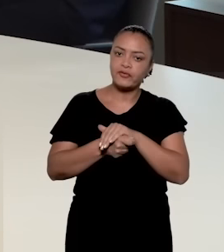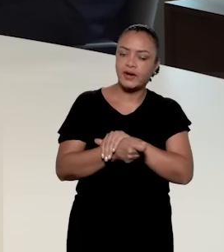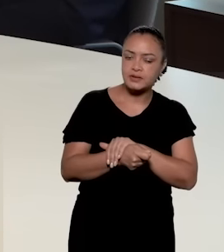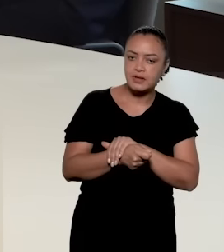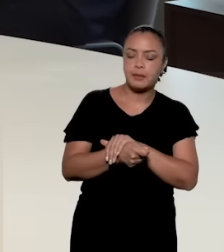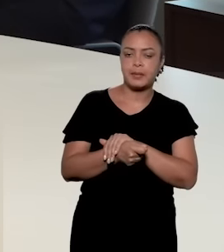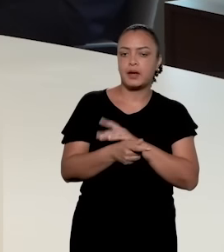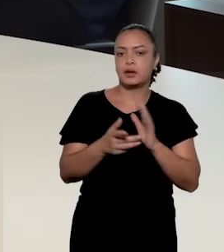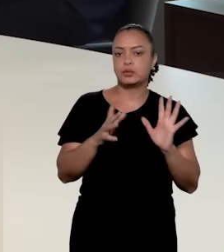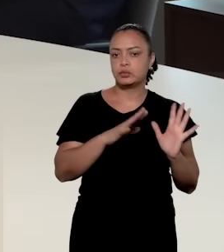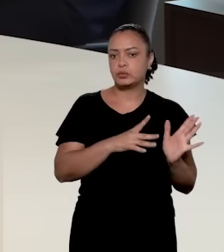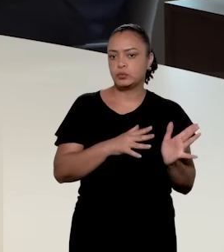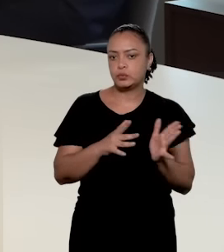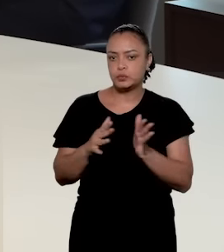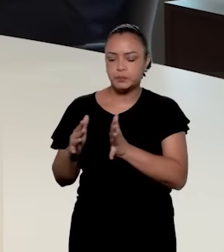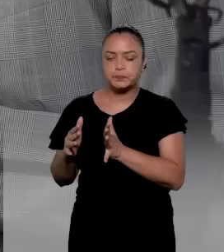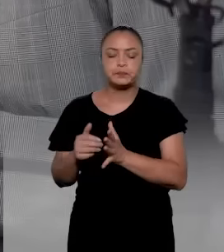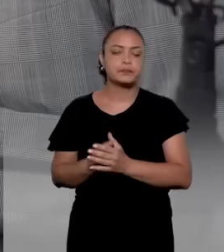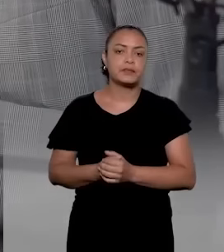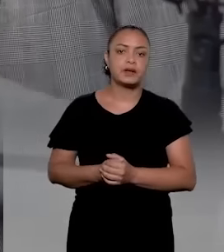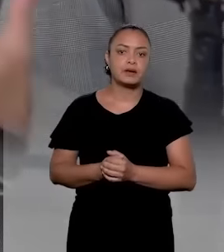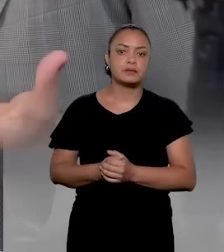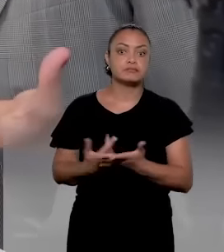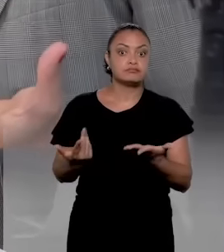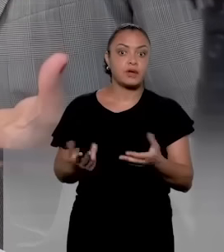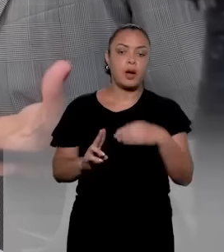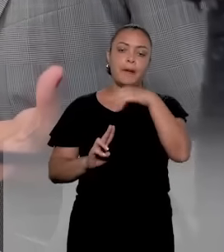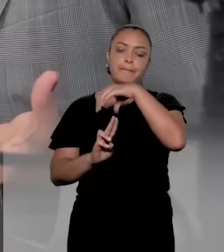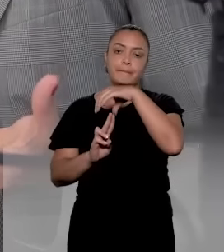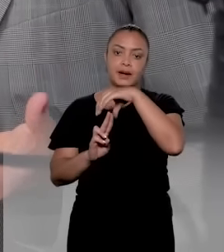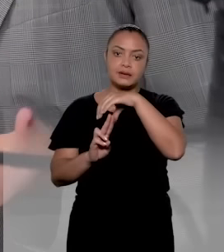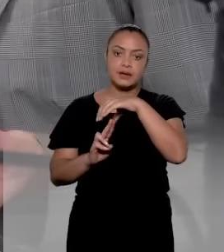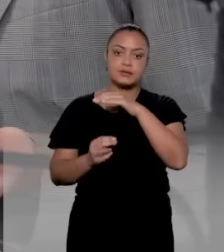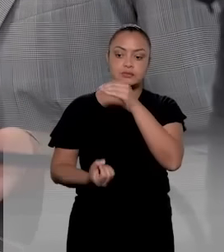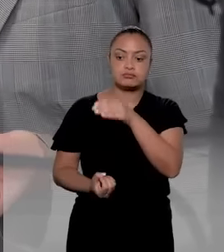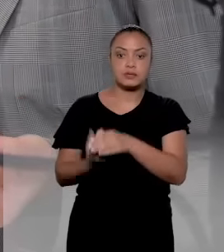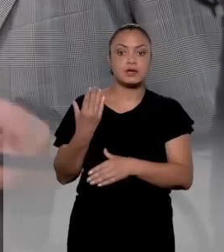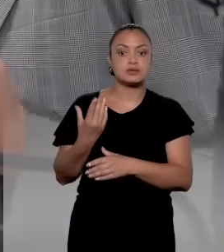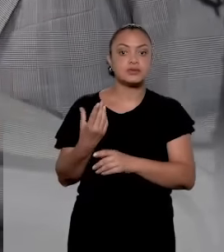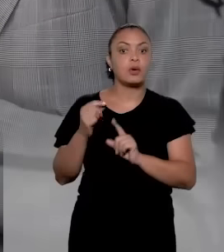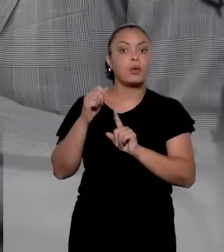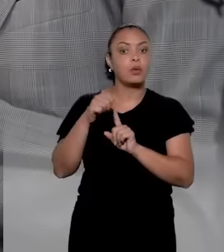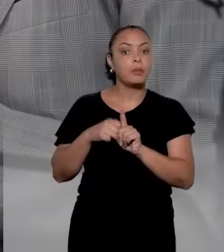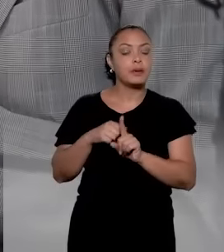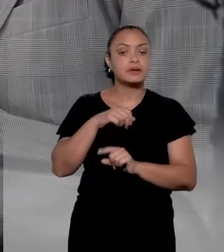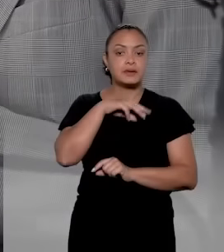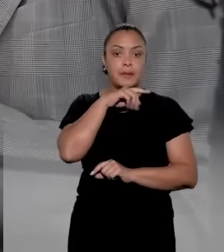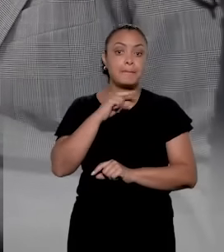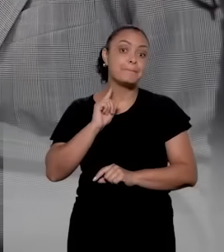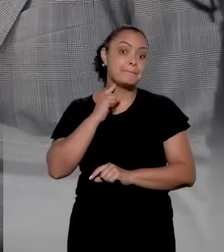de toda essa cadeia produtiva. O Bradesco lançou em maio o E-agro, que é um marketplace pioneiro em